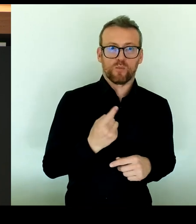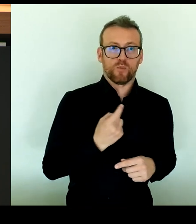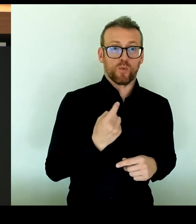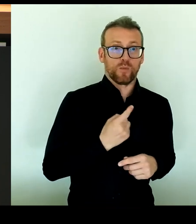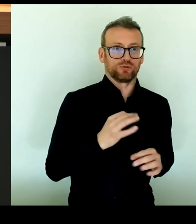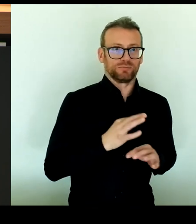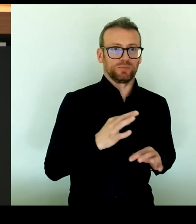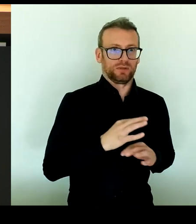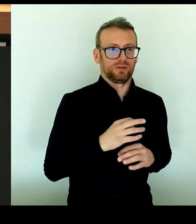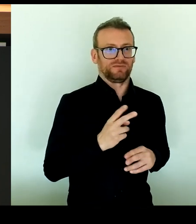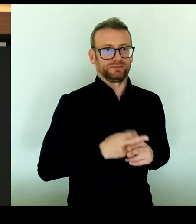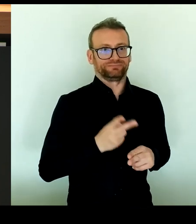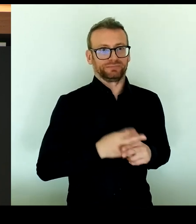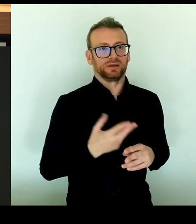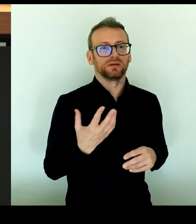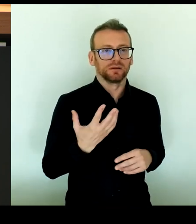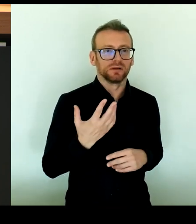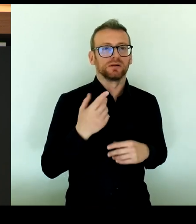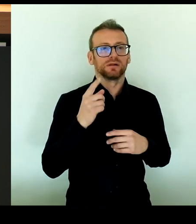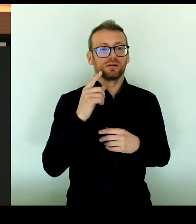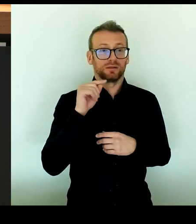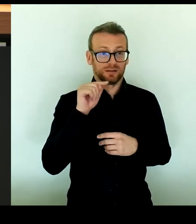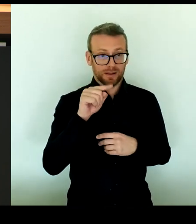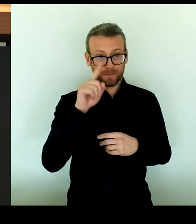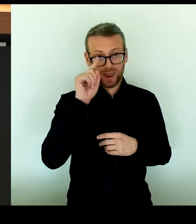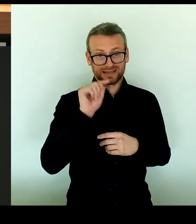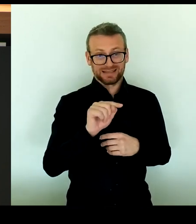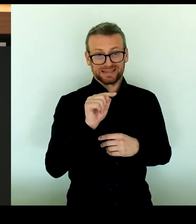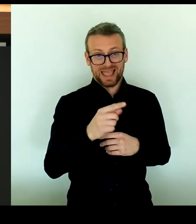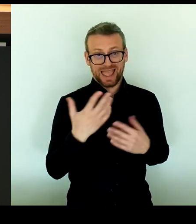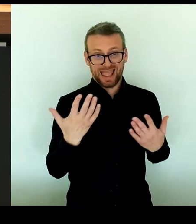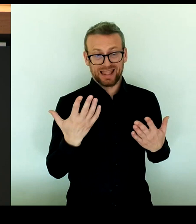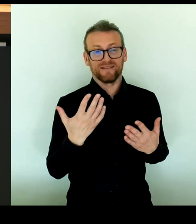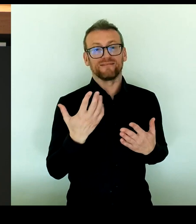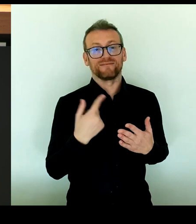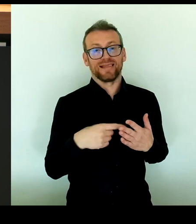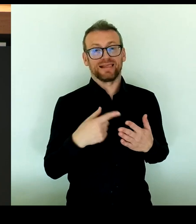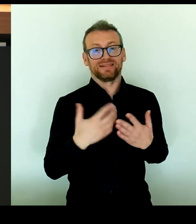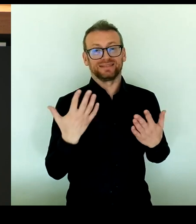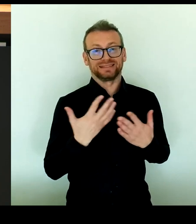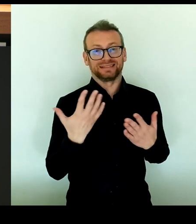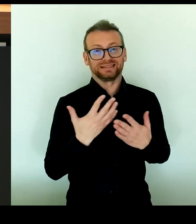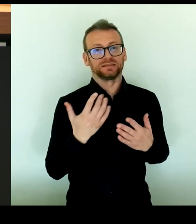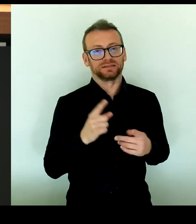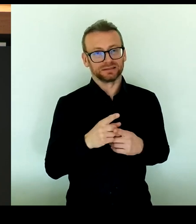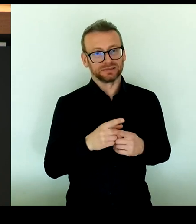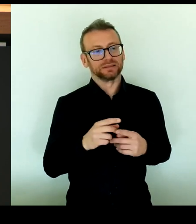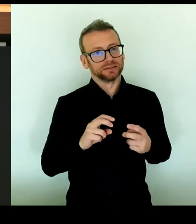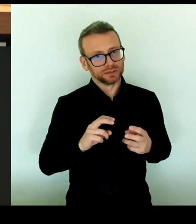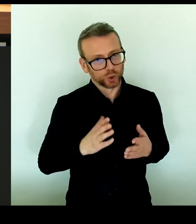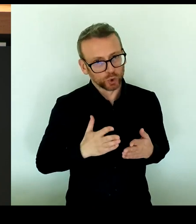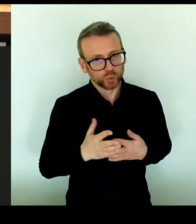wieder ganz aktuell in der Diskussion. Ich empfehle die angestoßene Evaluierung auszuwerten und